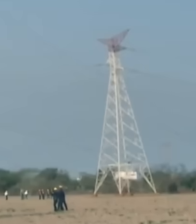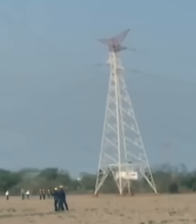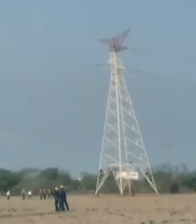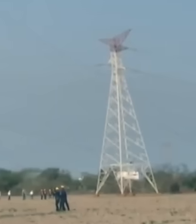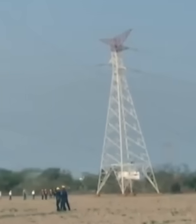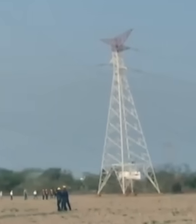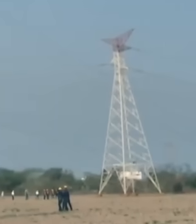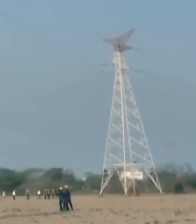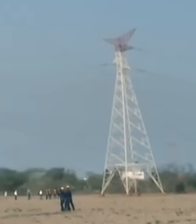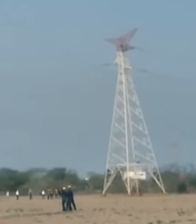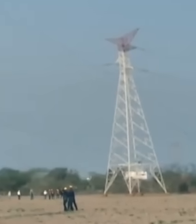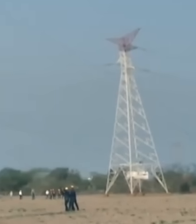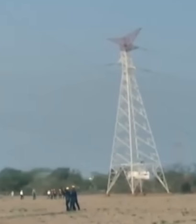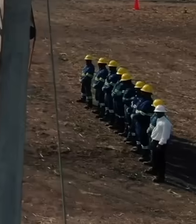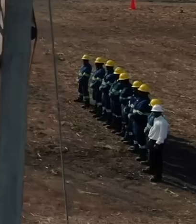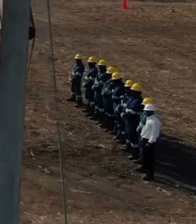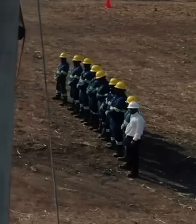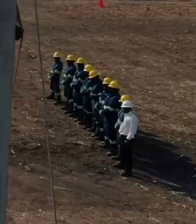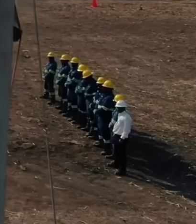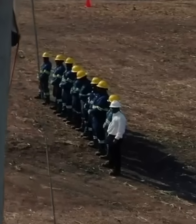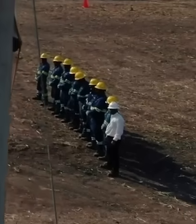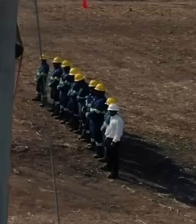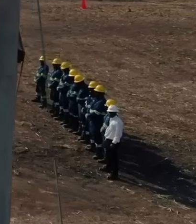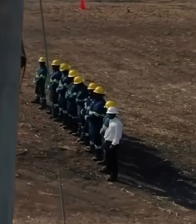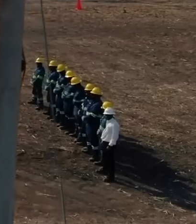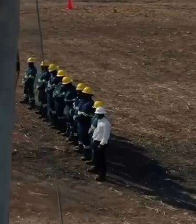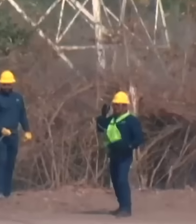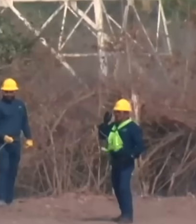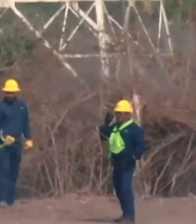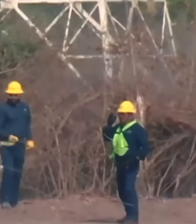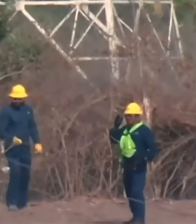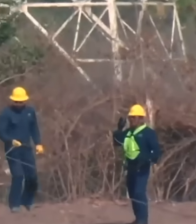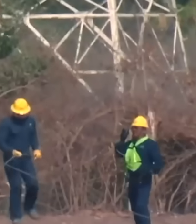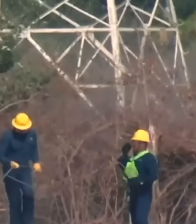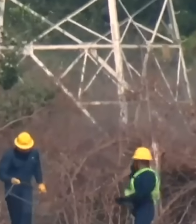más redes de transmisión eléctrica en su país para asegurar el suministro eléctrico en la